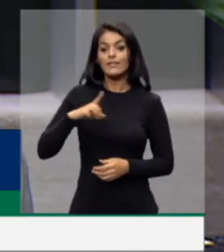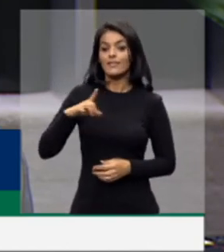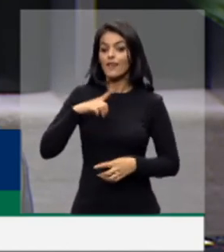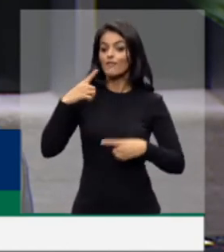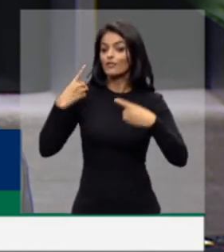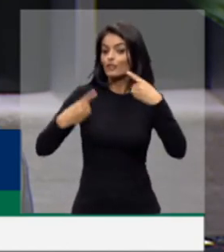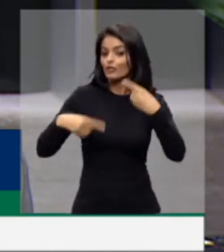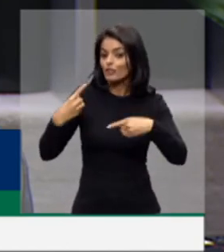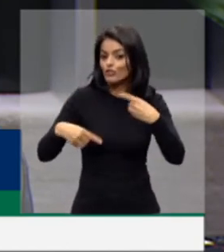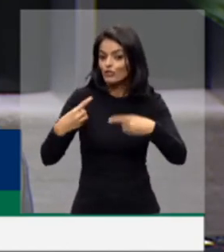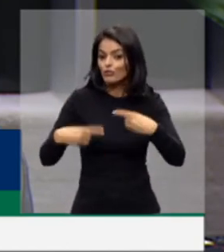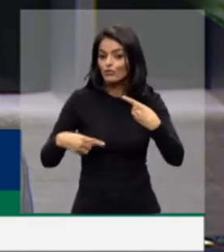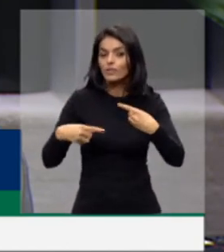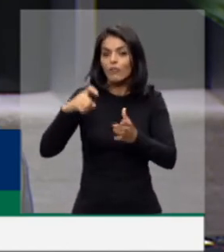ESSE TEMA, EU QUERO AOS NOBRES PARLAMENTARES, OS DEPUTADOS,